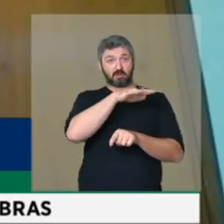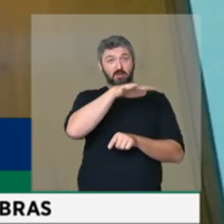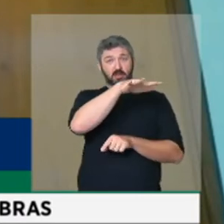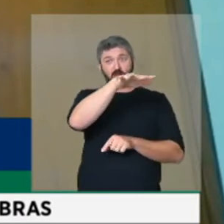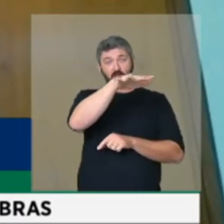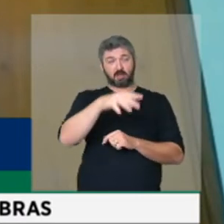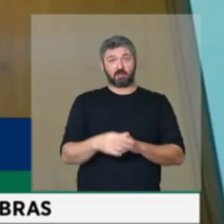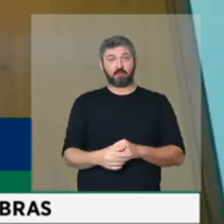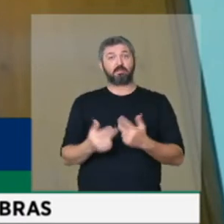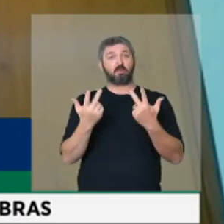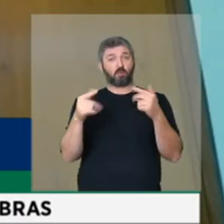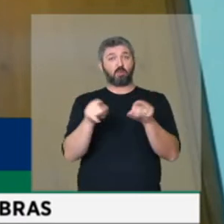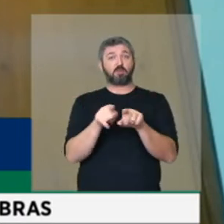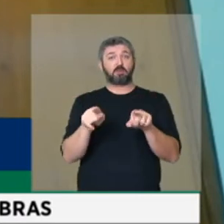ATENDE A... FRONTEIRA COM MAIS DE 7 PAÍSES, ALIÁS SÃO 7